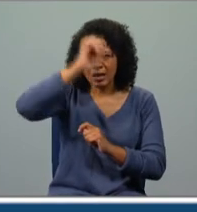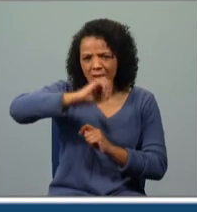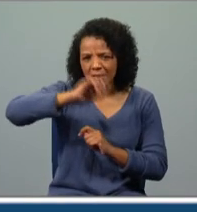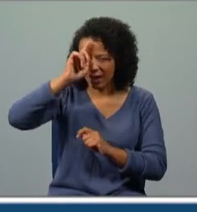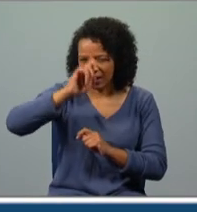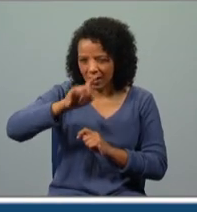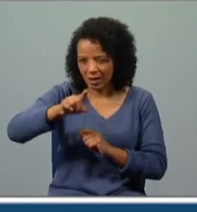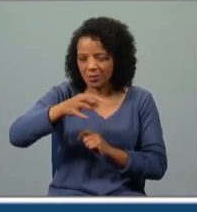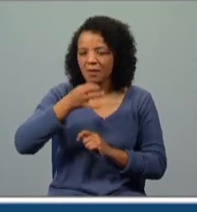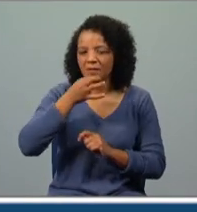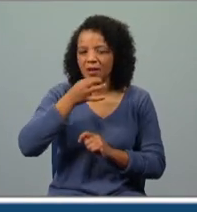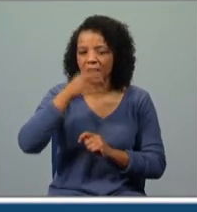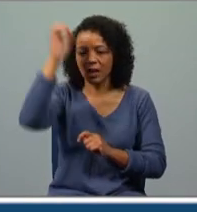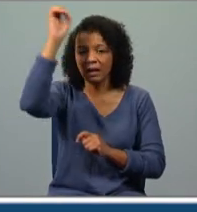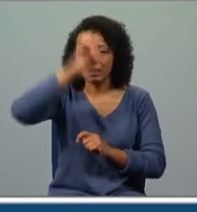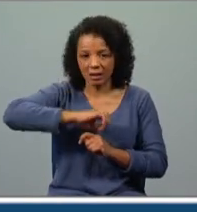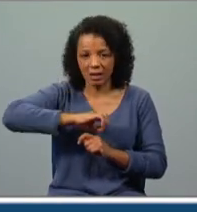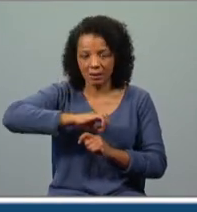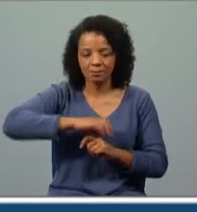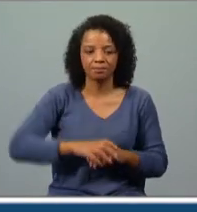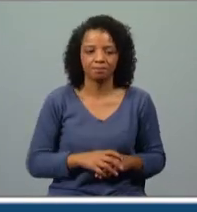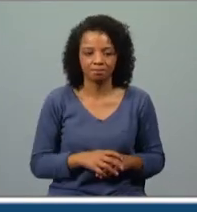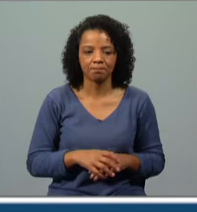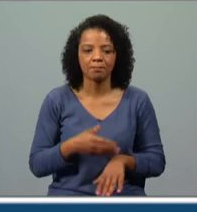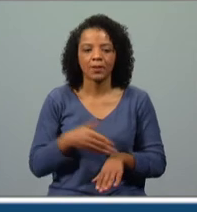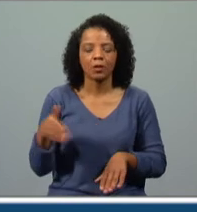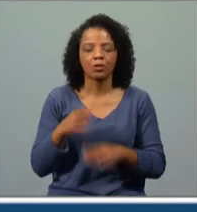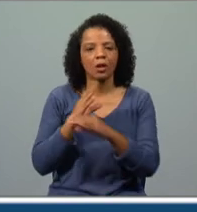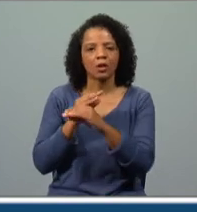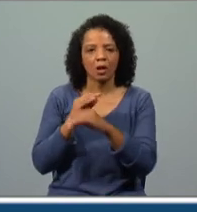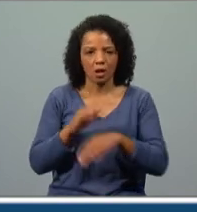de eu ter te falado no ninguém e aqui temos um momento de diálogo entre 我告訴過你沒有人在這裡我們之間有一段對話的時間